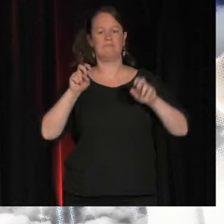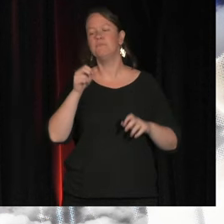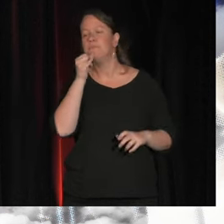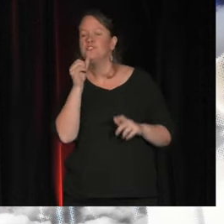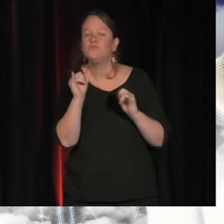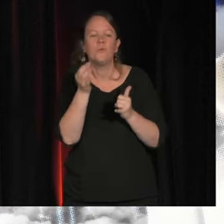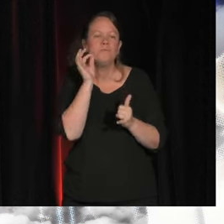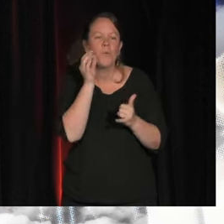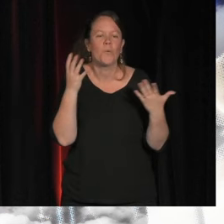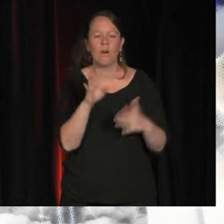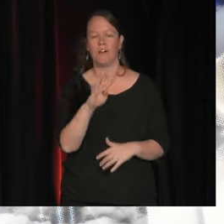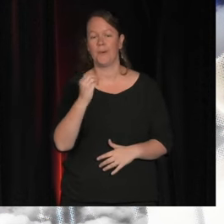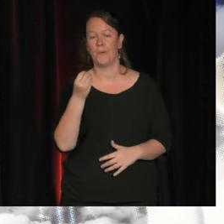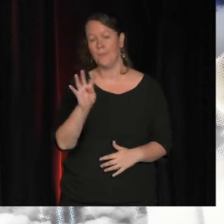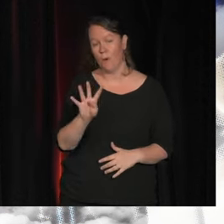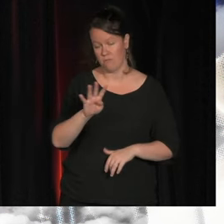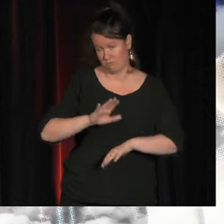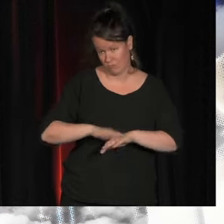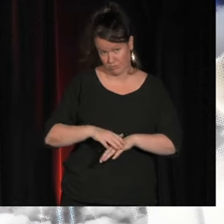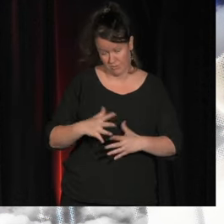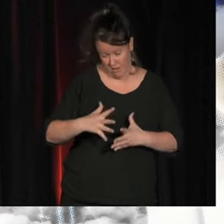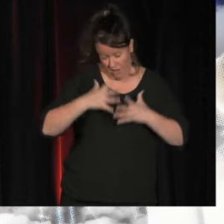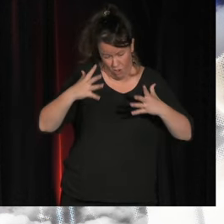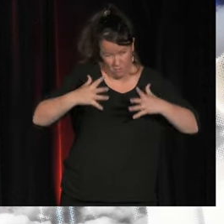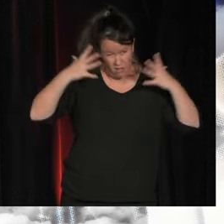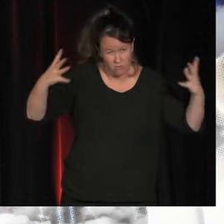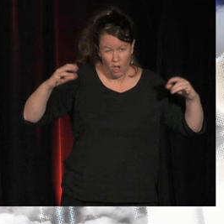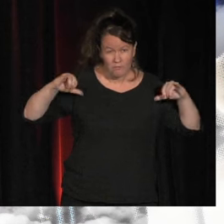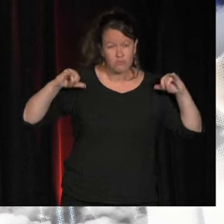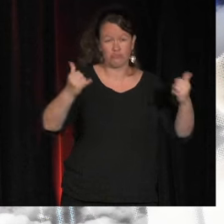qui est juste le plus gros MMORPG de cette époque, puisque du coup, ça fonctionne par abonnement.